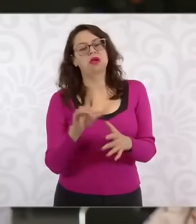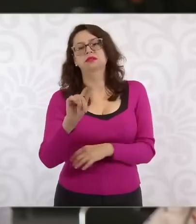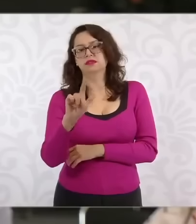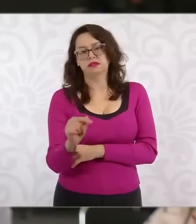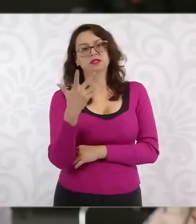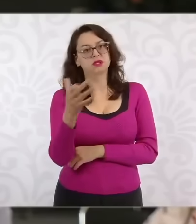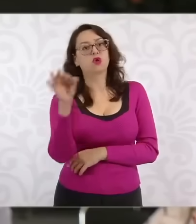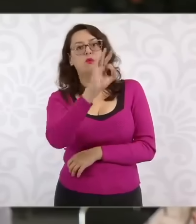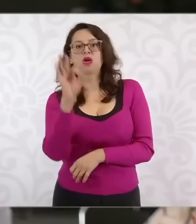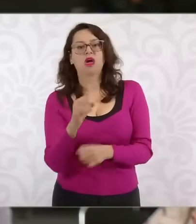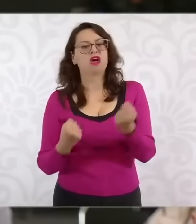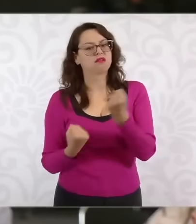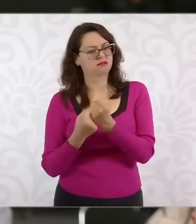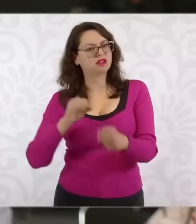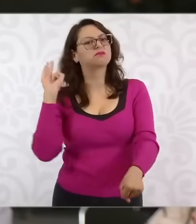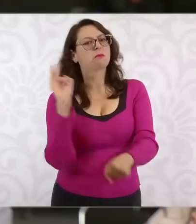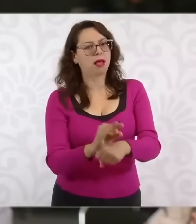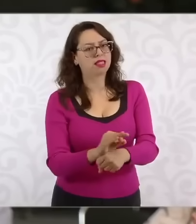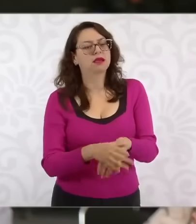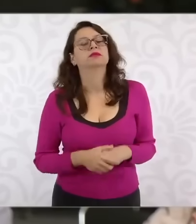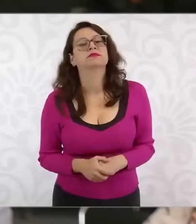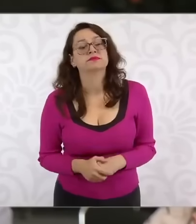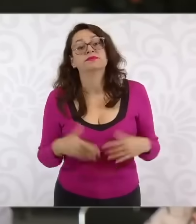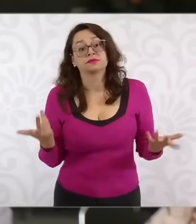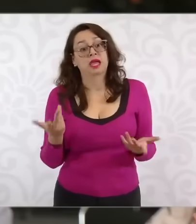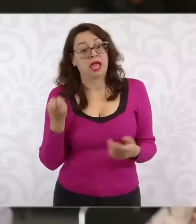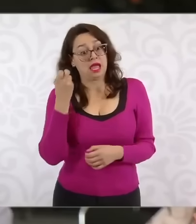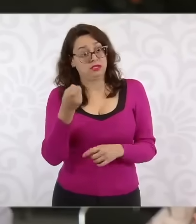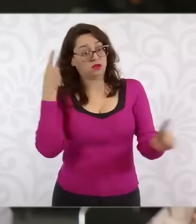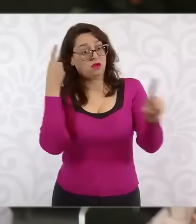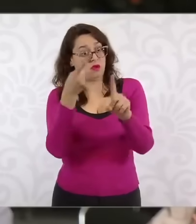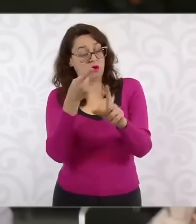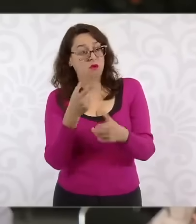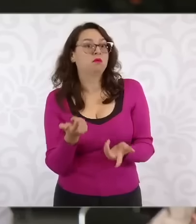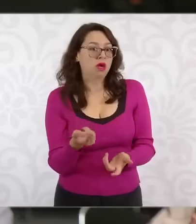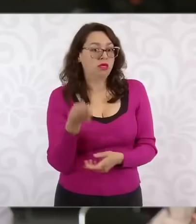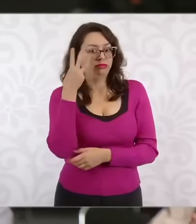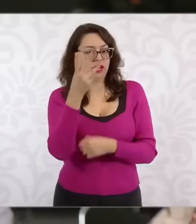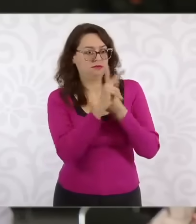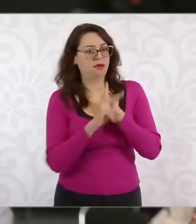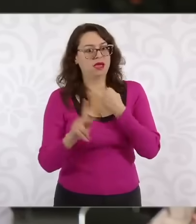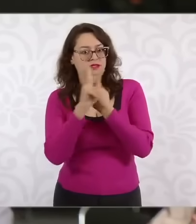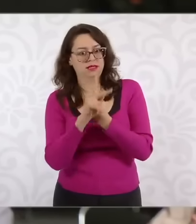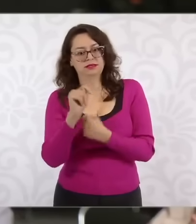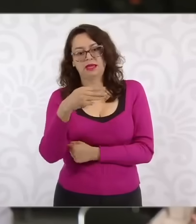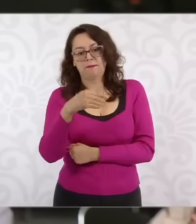eh cuál es eh bueno y además que la meta es que se mantenga el tratado trilateral de libre comercio.